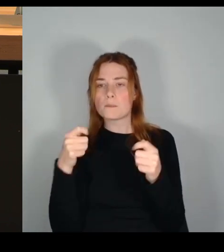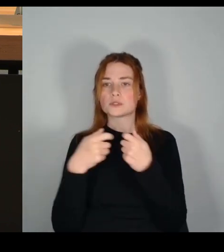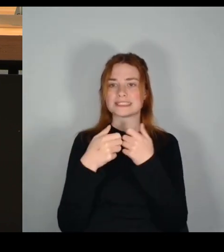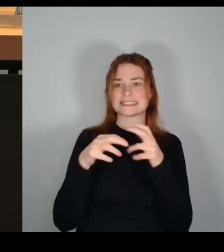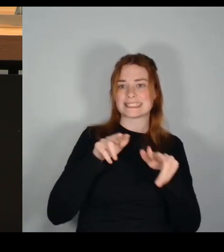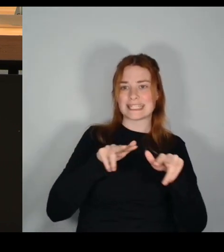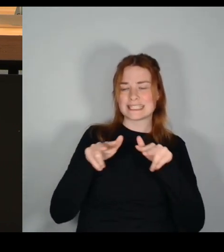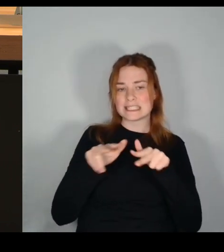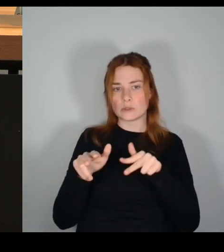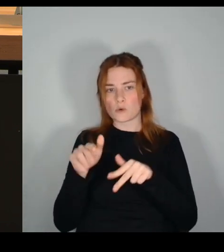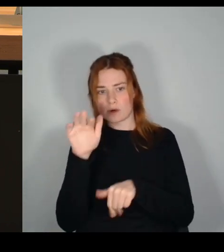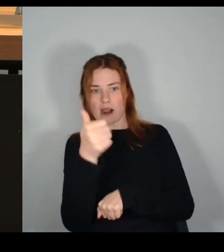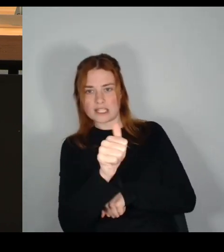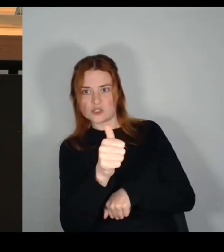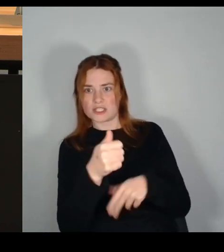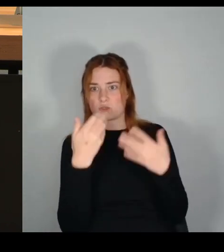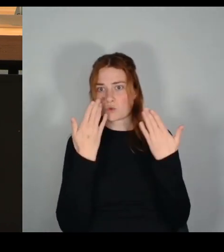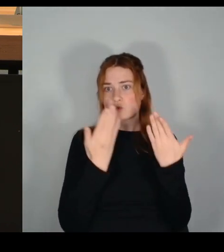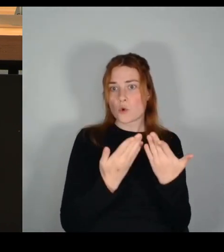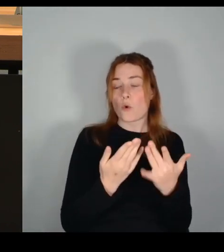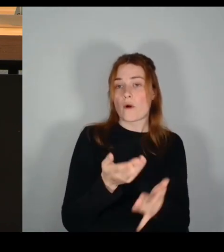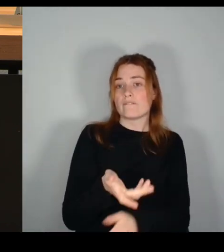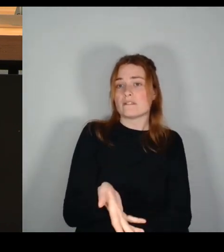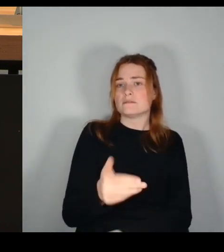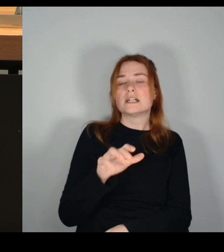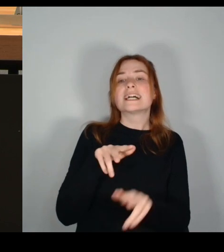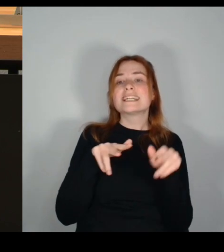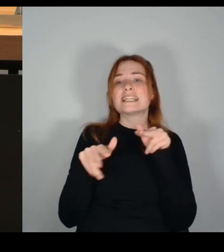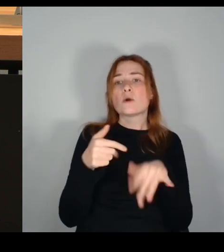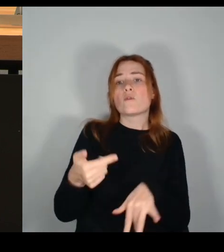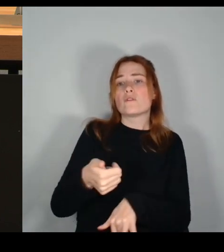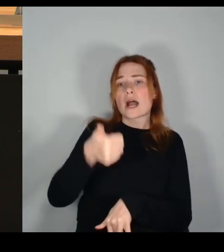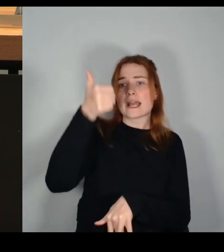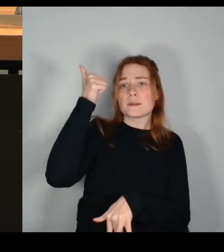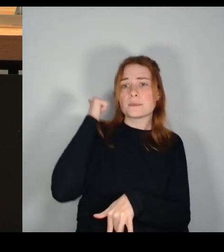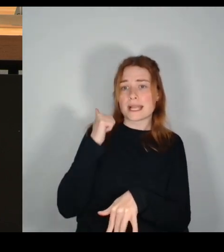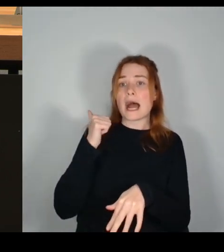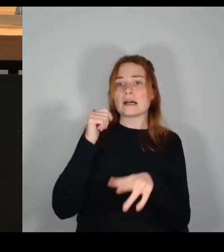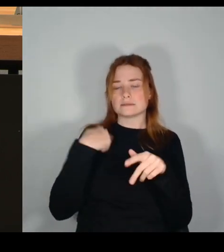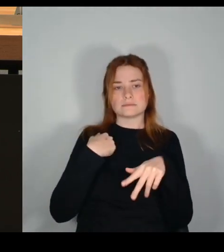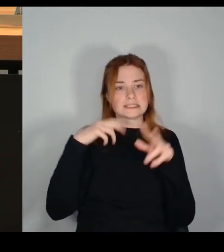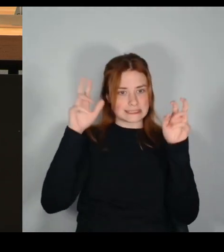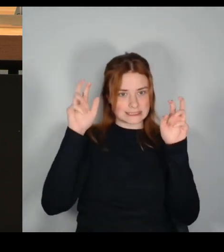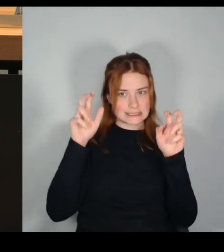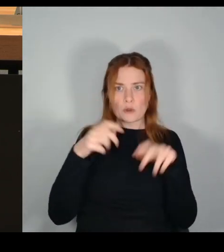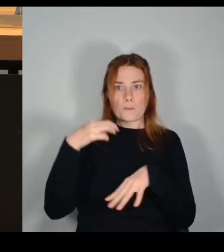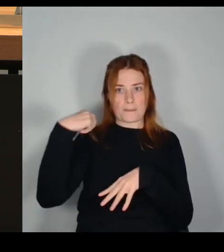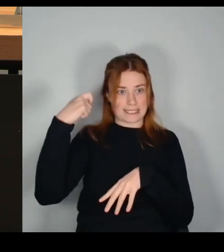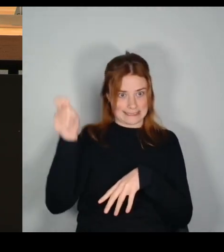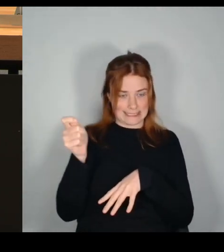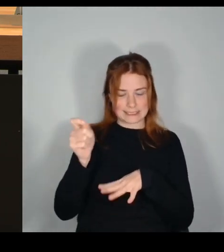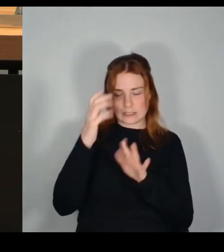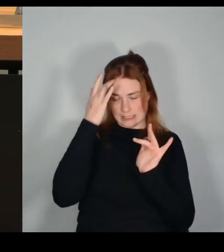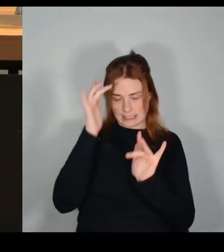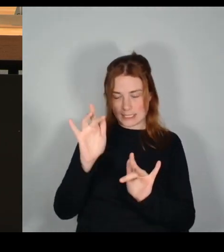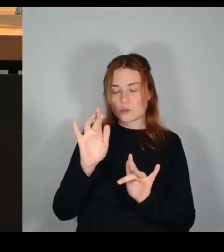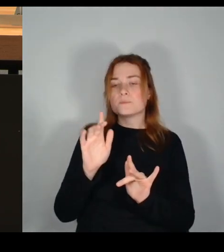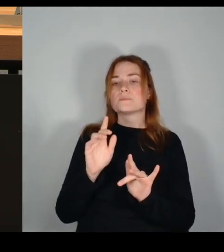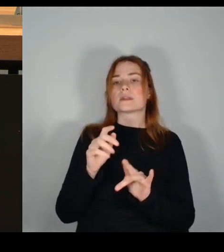Anfrage, ich zitiere Mit Erlaubnis der Präsidentin für jesidische Religionszugehörige aus dem Irak ist es ungeachtet